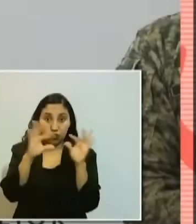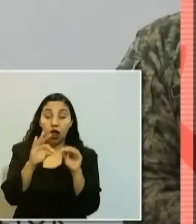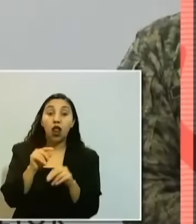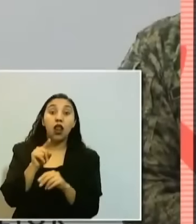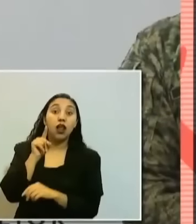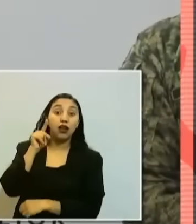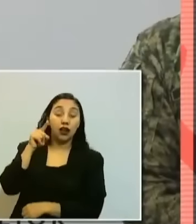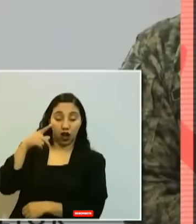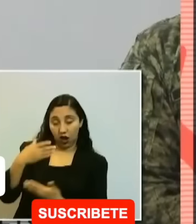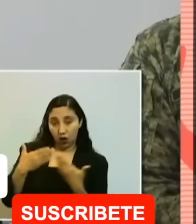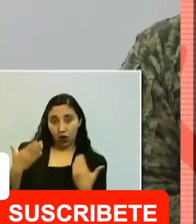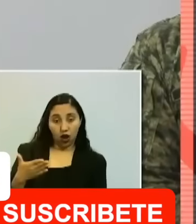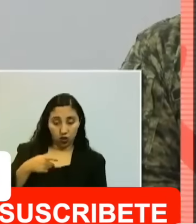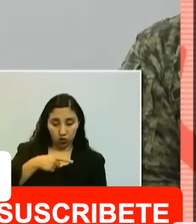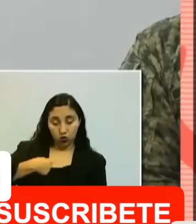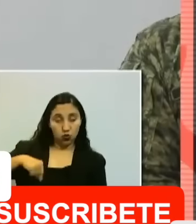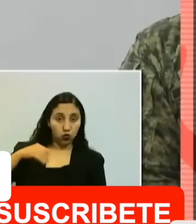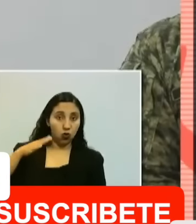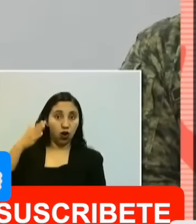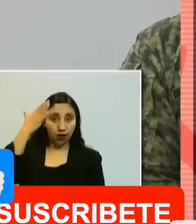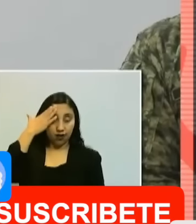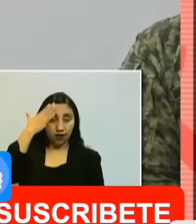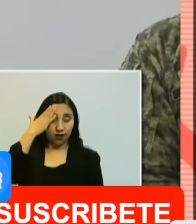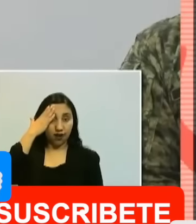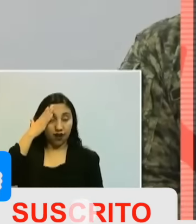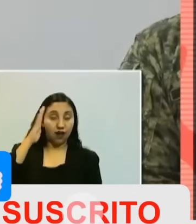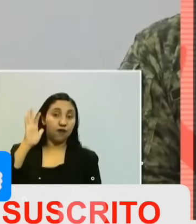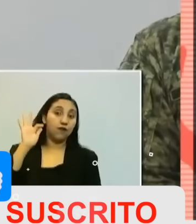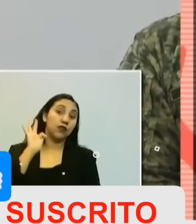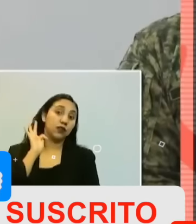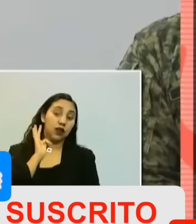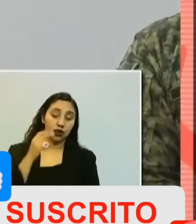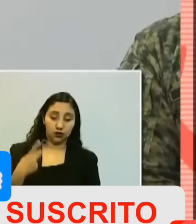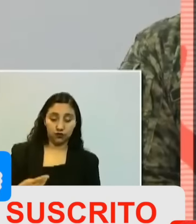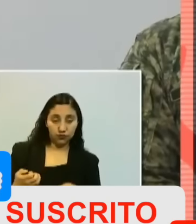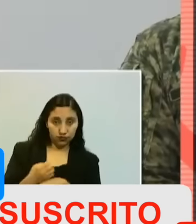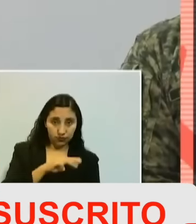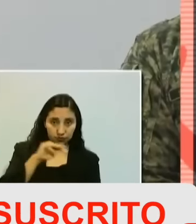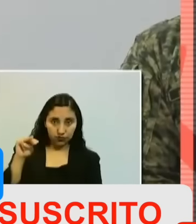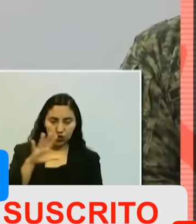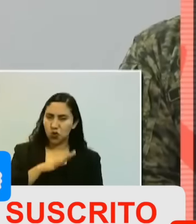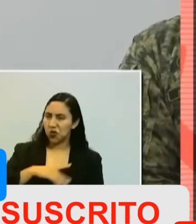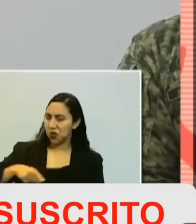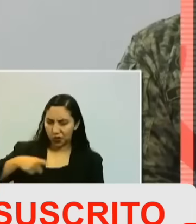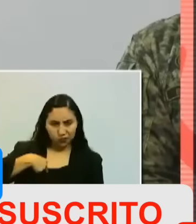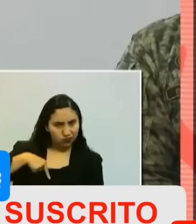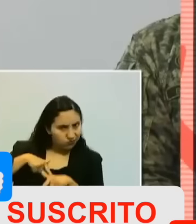General del Estado va a continuar agotando todas las herramientas de investigación pertinentes para